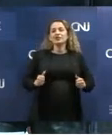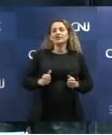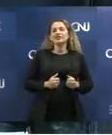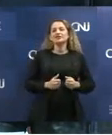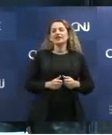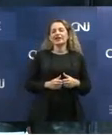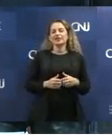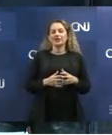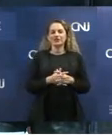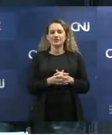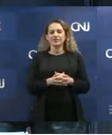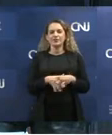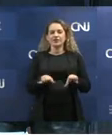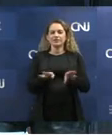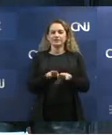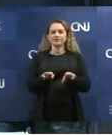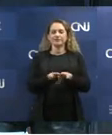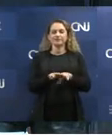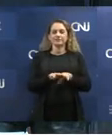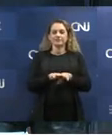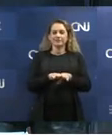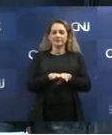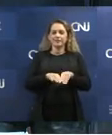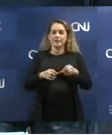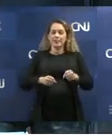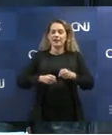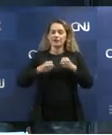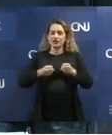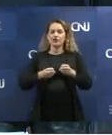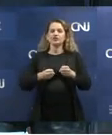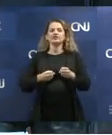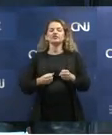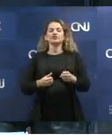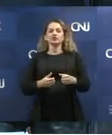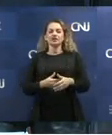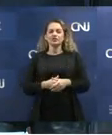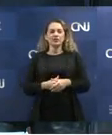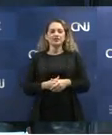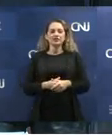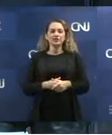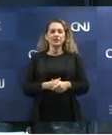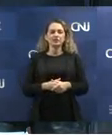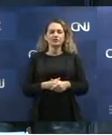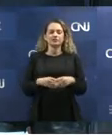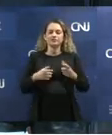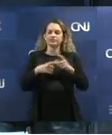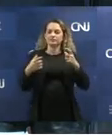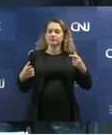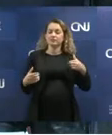situação mais gravosa. Entendo que diante da especialidade dele,